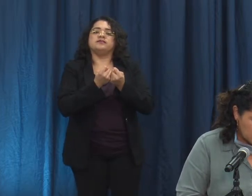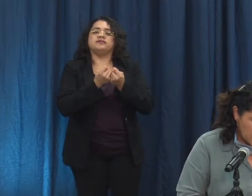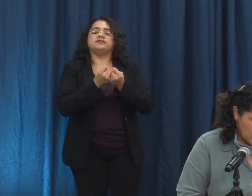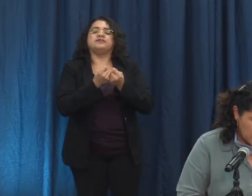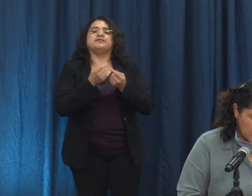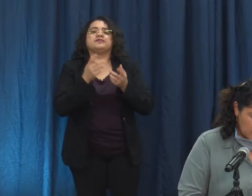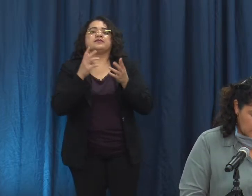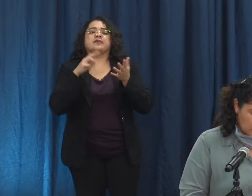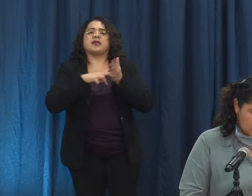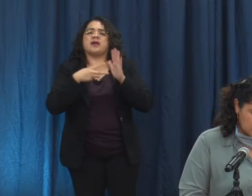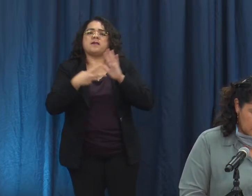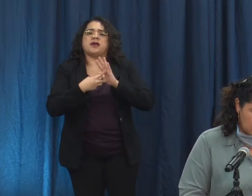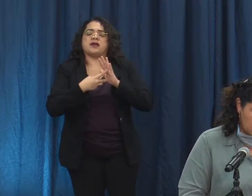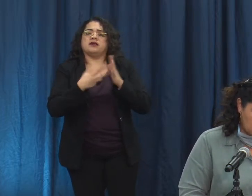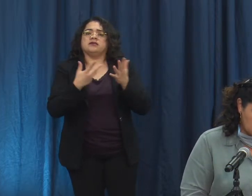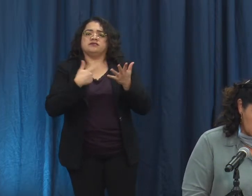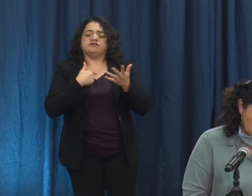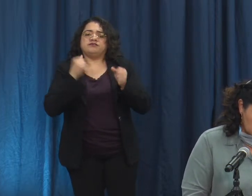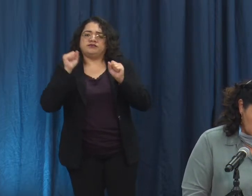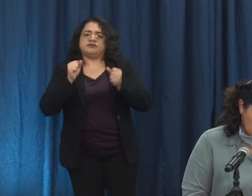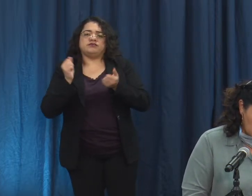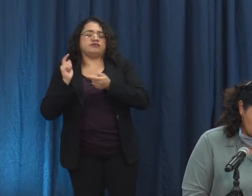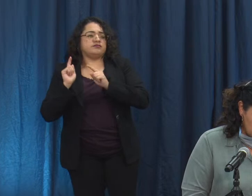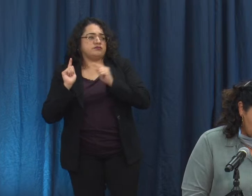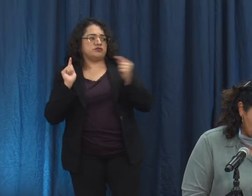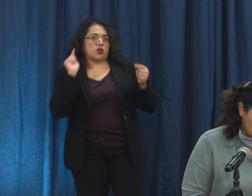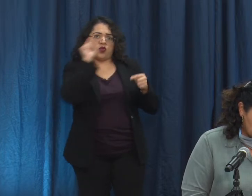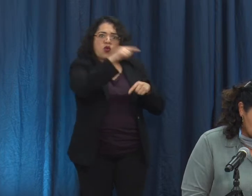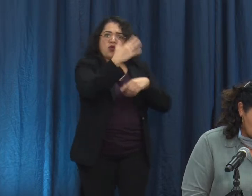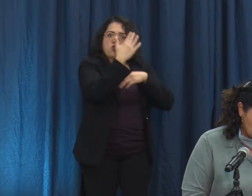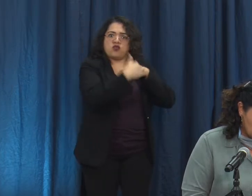ayudar eager antes are kcon Tenga Moe's la propogation del